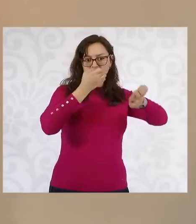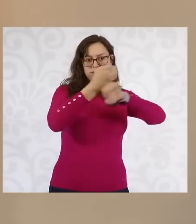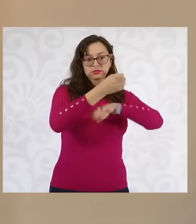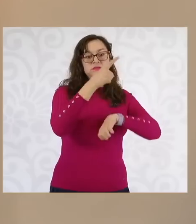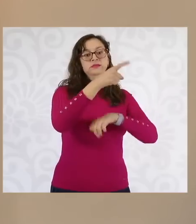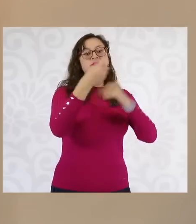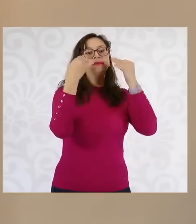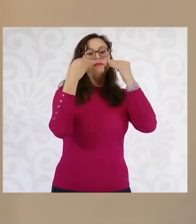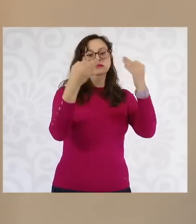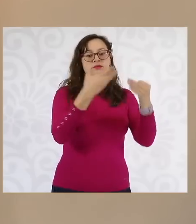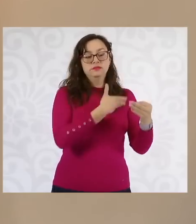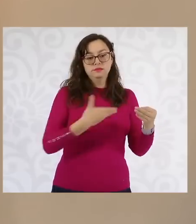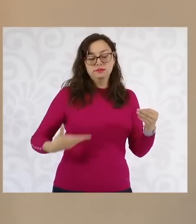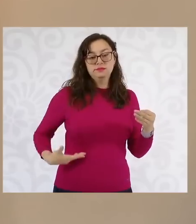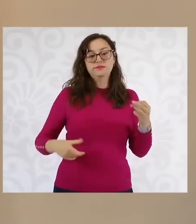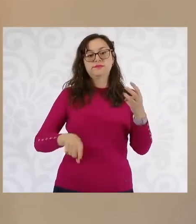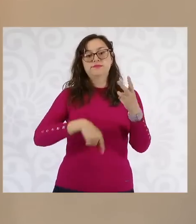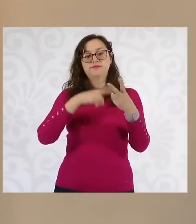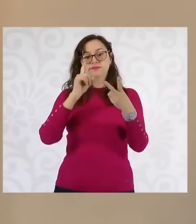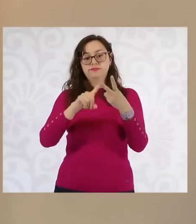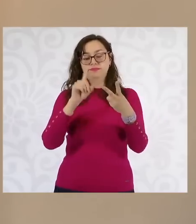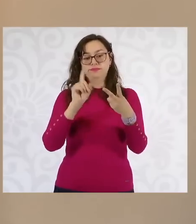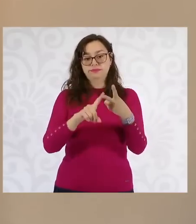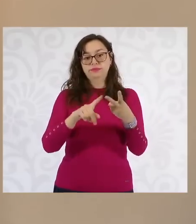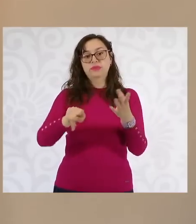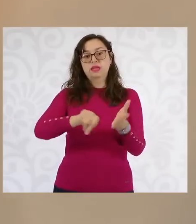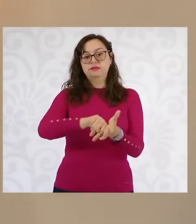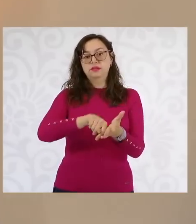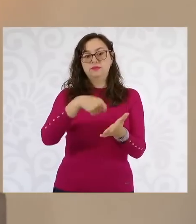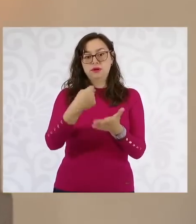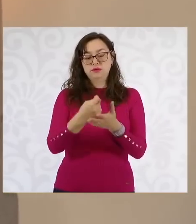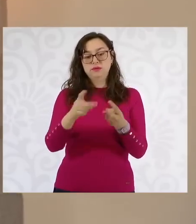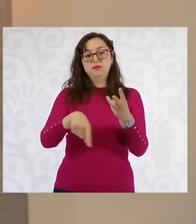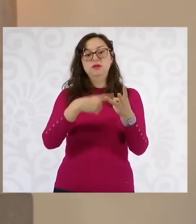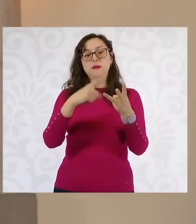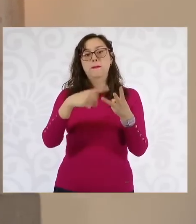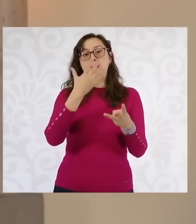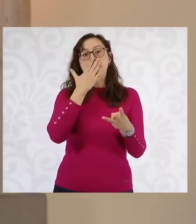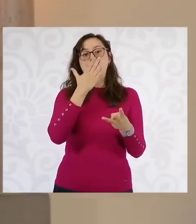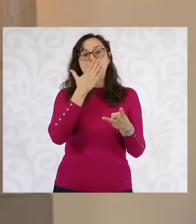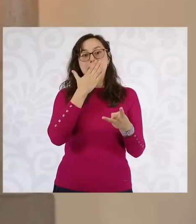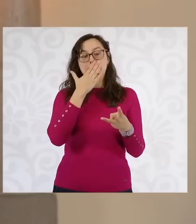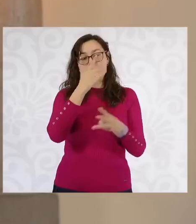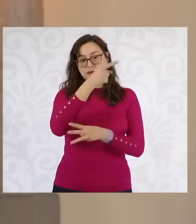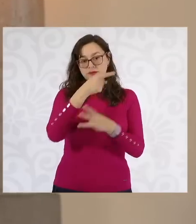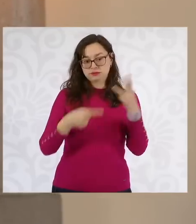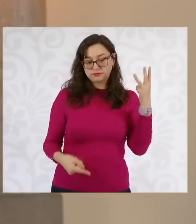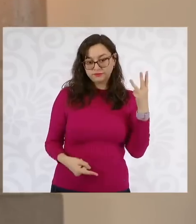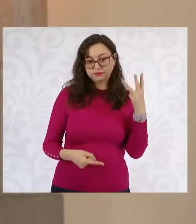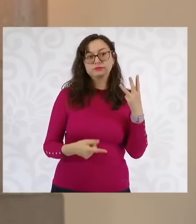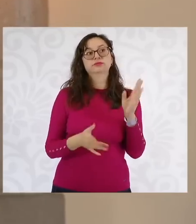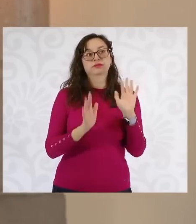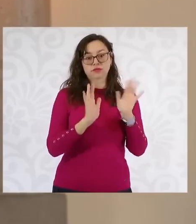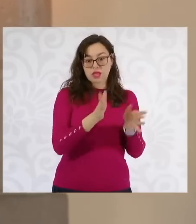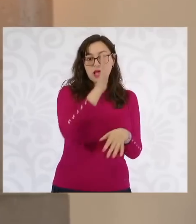la presidenta después se firma en Tamaulipas y en Sonora tenemos previsto en lo que resta el año del